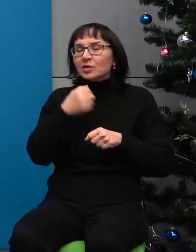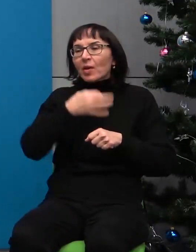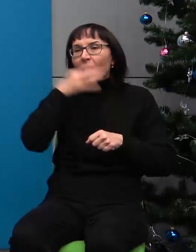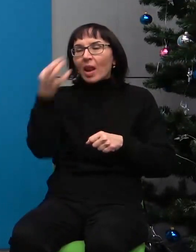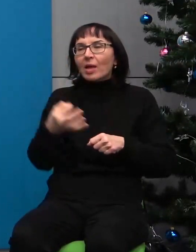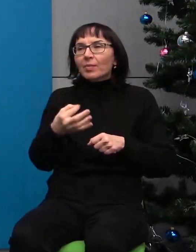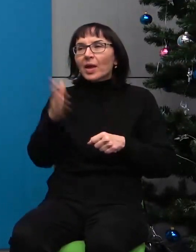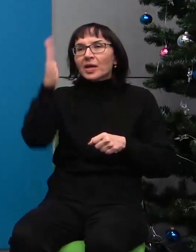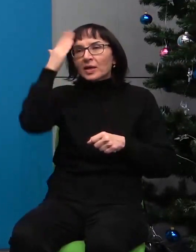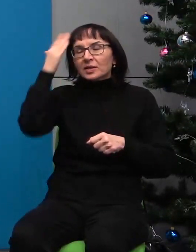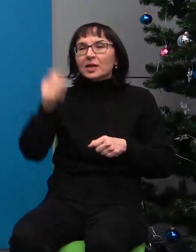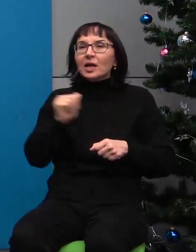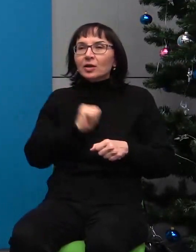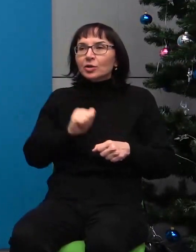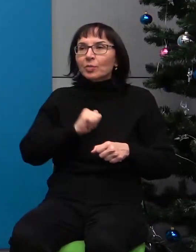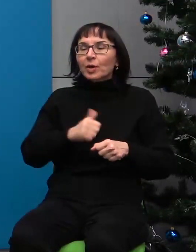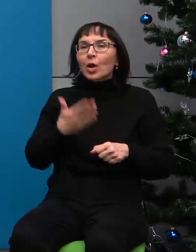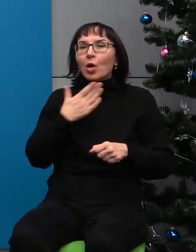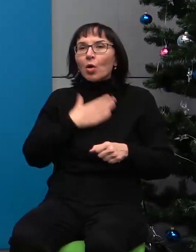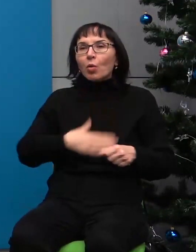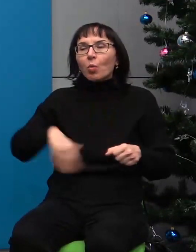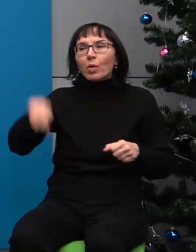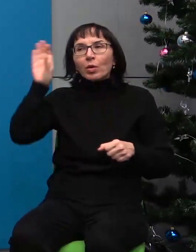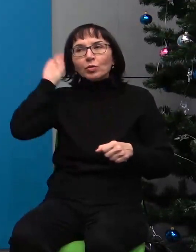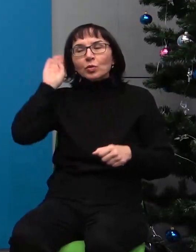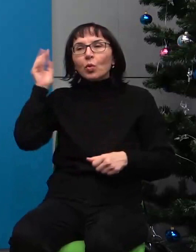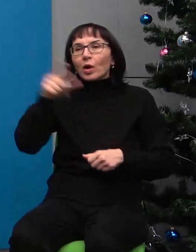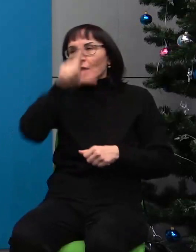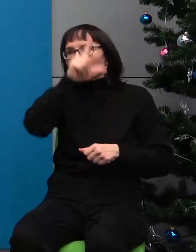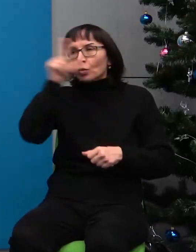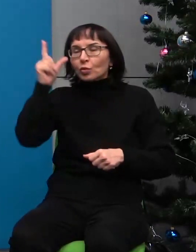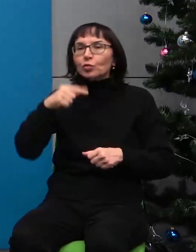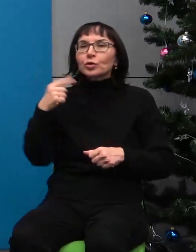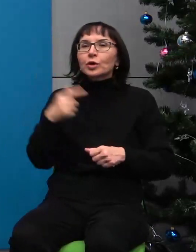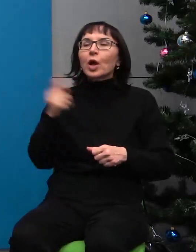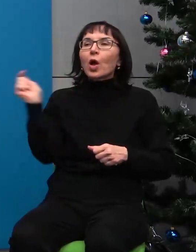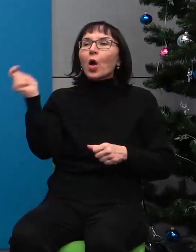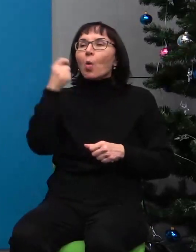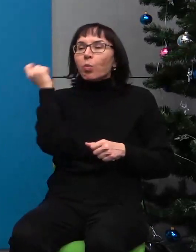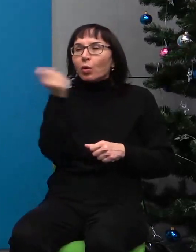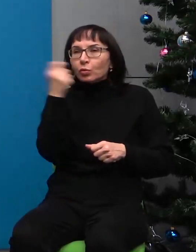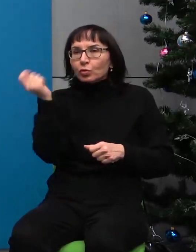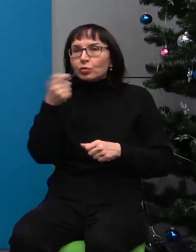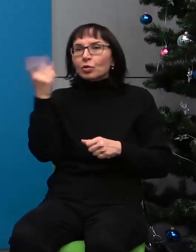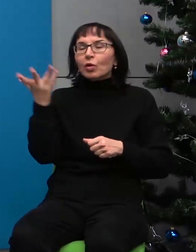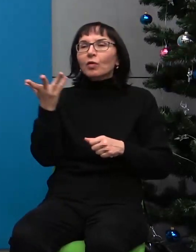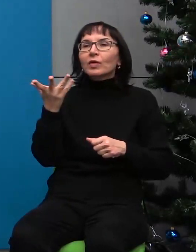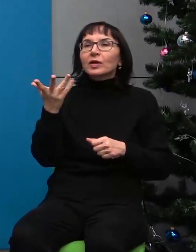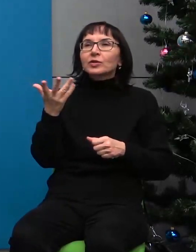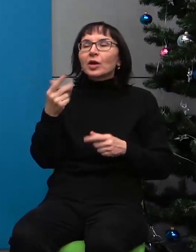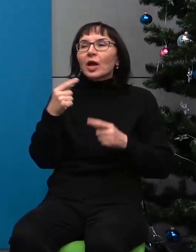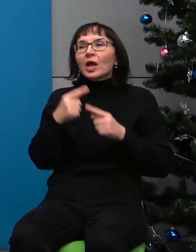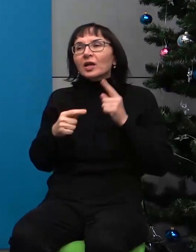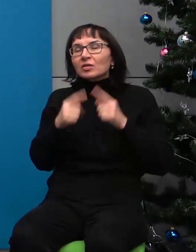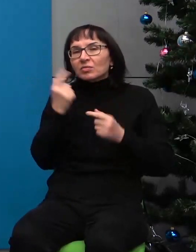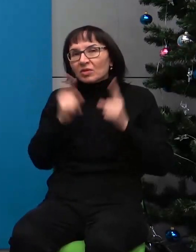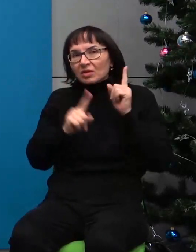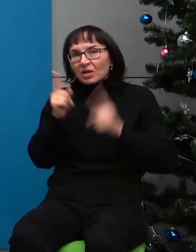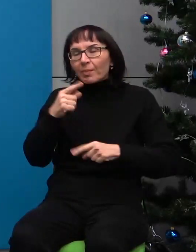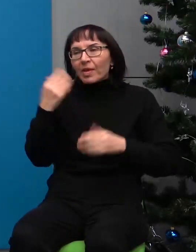Ja po prostu lubię słuchać ludzi, lubię podróżować, lubię opowiadać. Wszędzie widzę historię. Czasami tracę czas nawet na jakieś rzeczy, które są mi nieistotne,